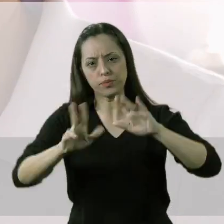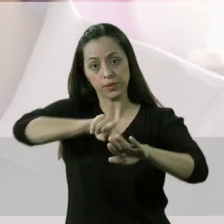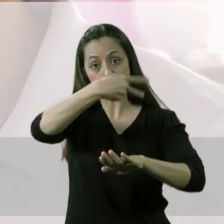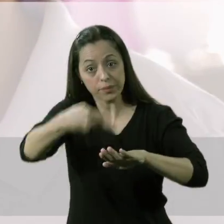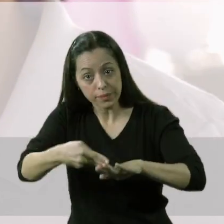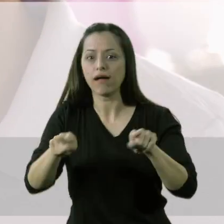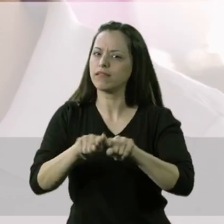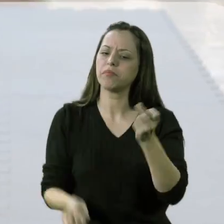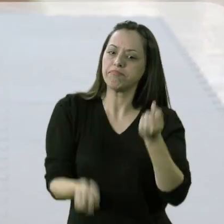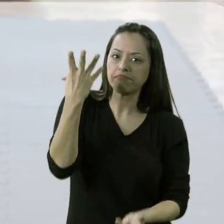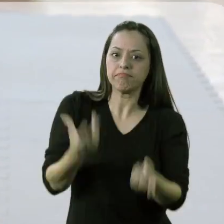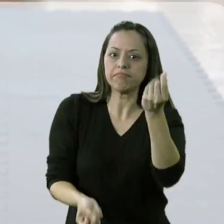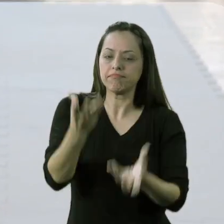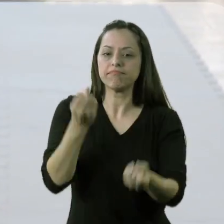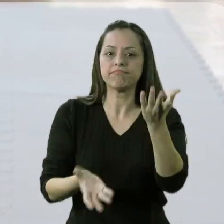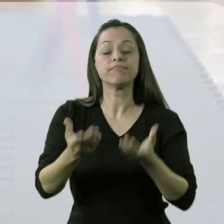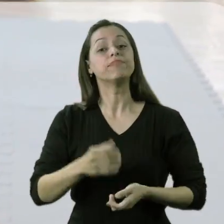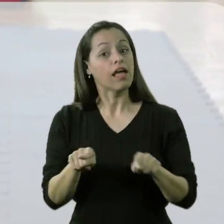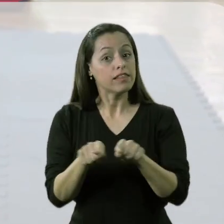ponte, estrelinha, a questão de malabarismo.